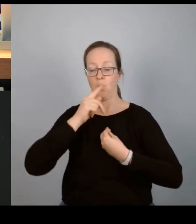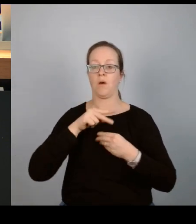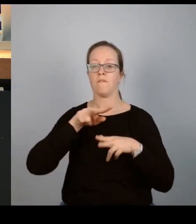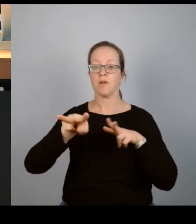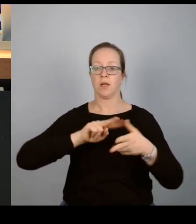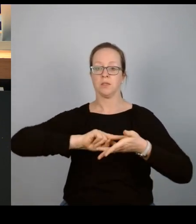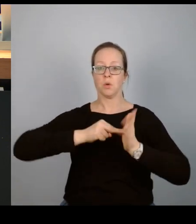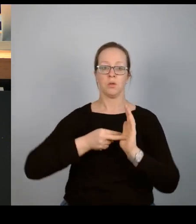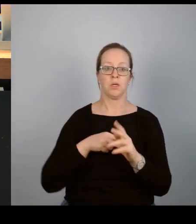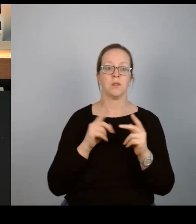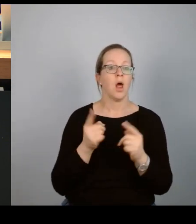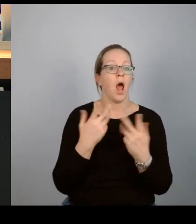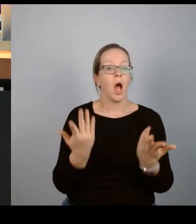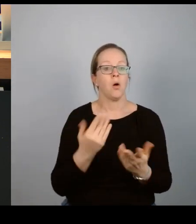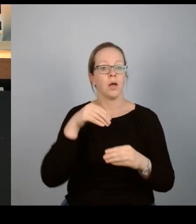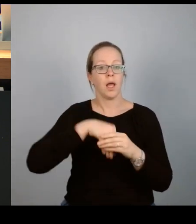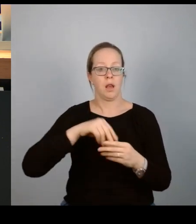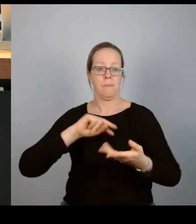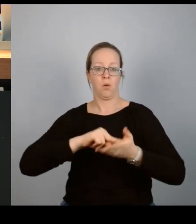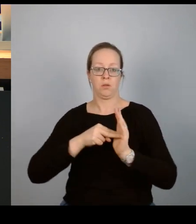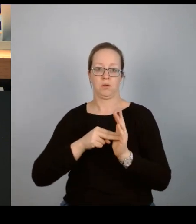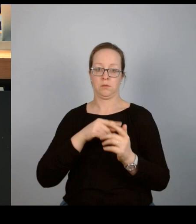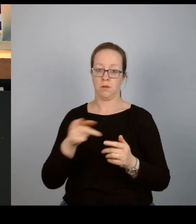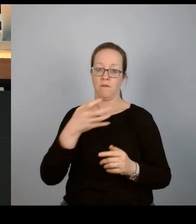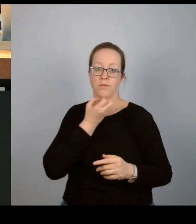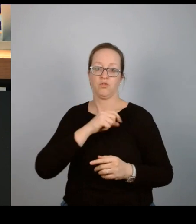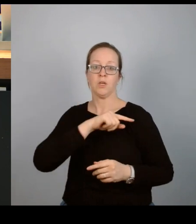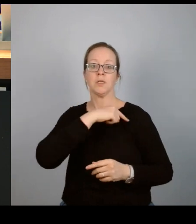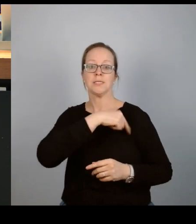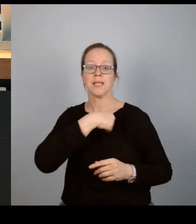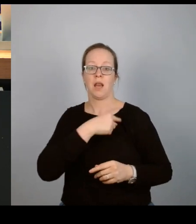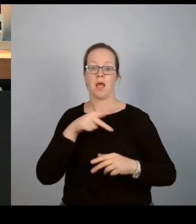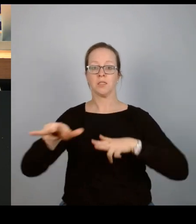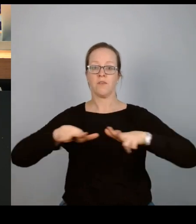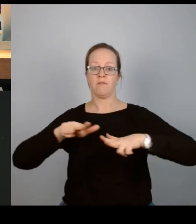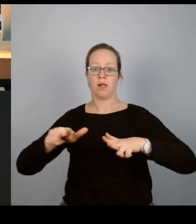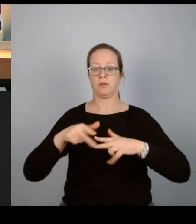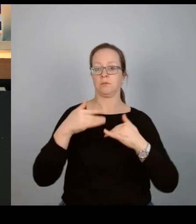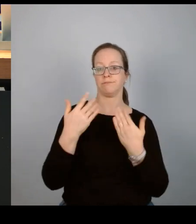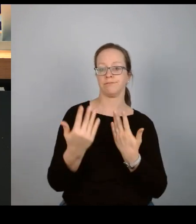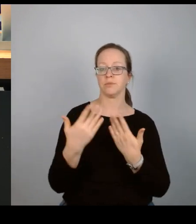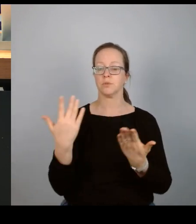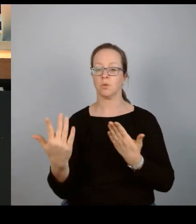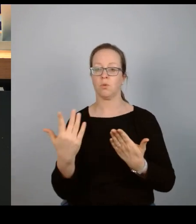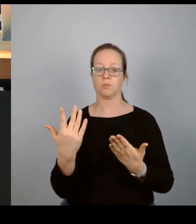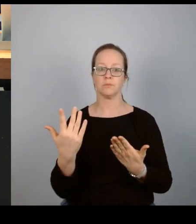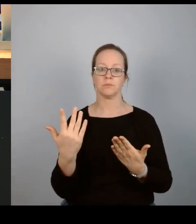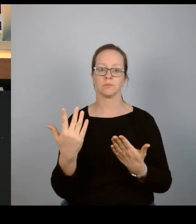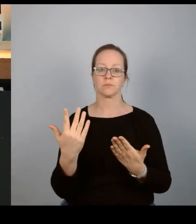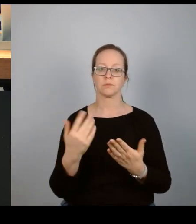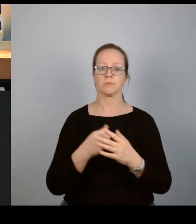auch sehr interessant, Wohnbau-Potenziale, die schon gut erschlossen sind, zu priorisieren und die